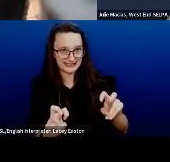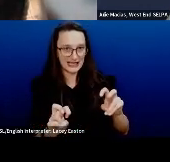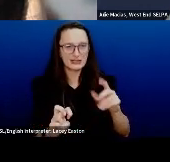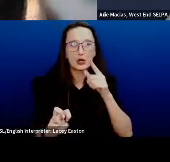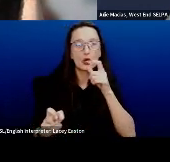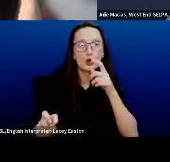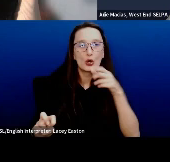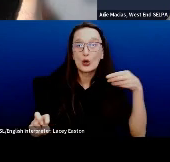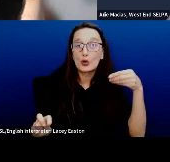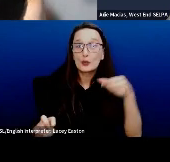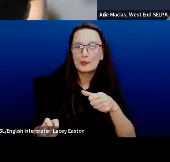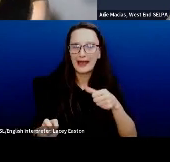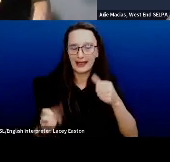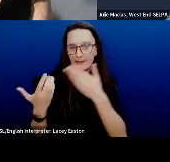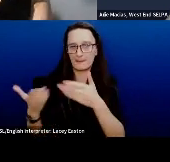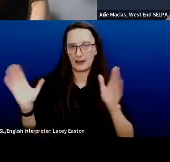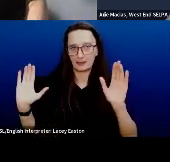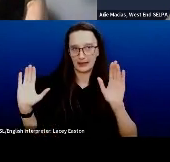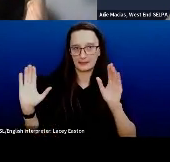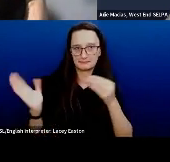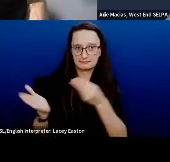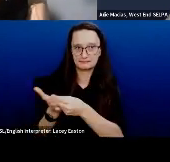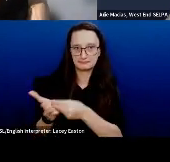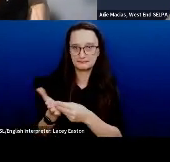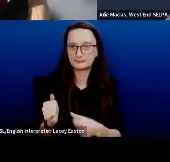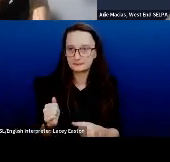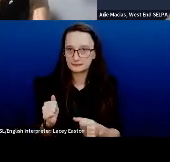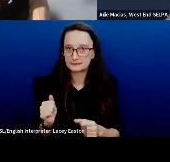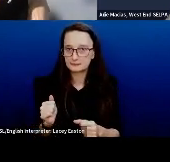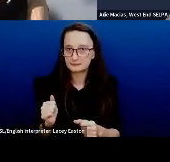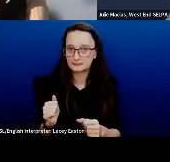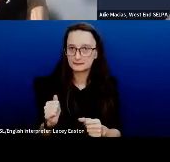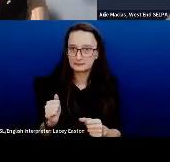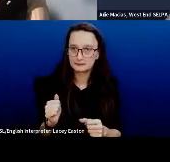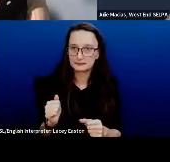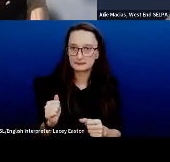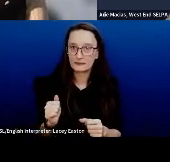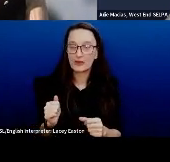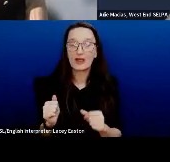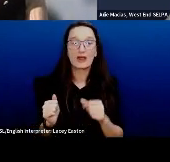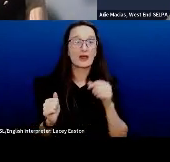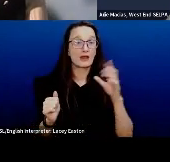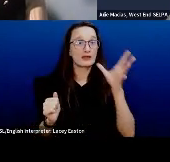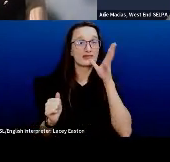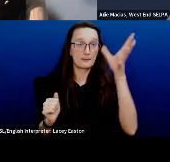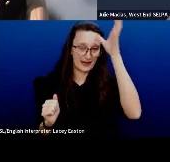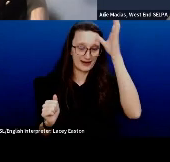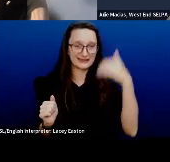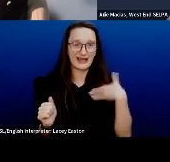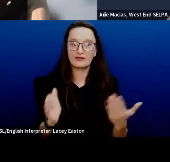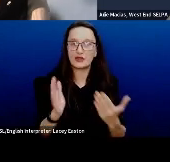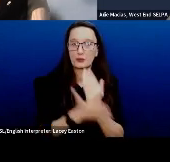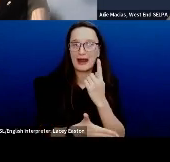el padre tiene derecho a solo una IEE a expensas del público cada vez que la agencia pública realiza una